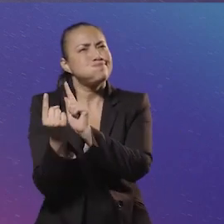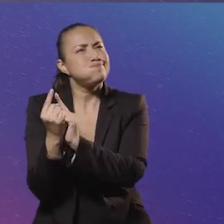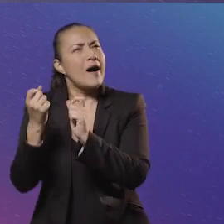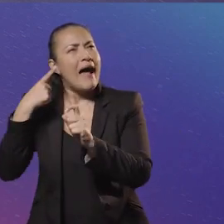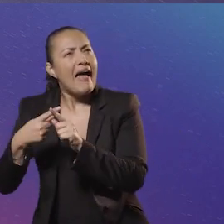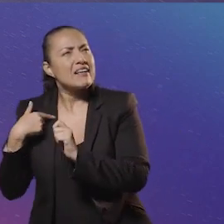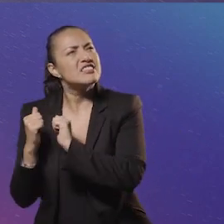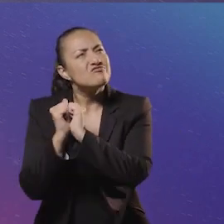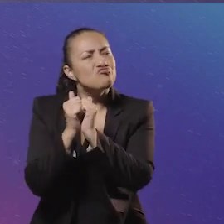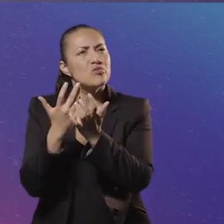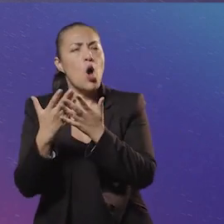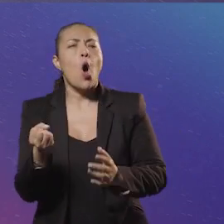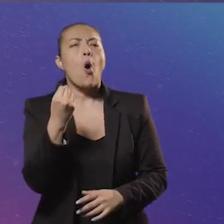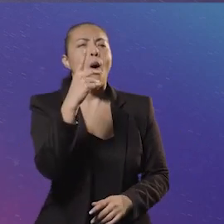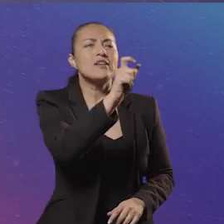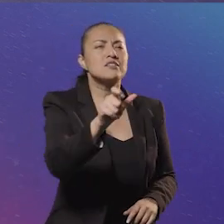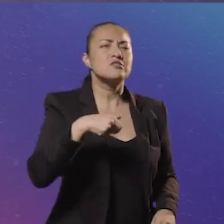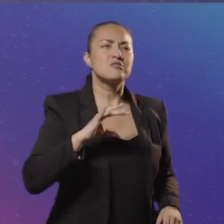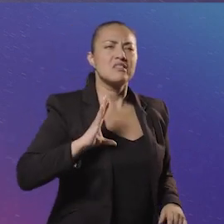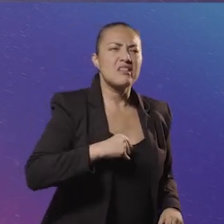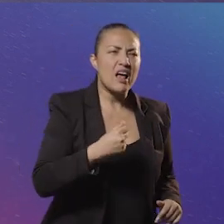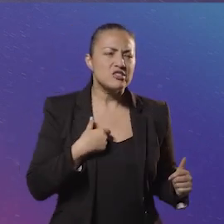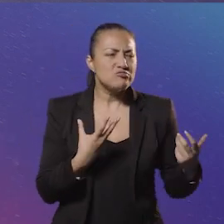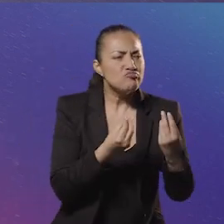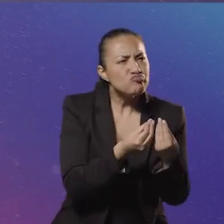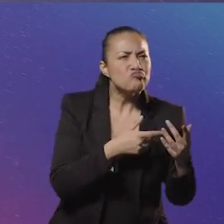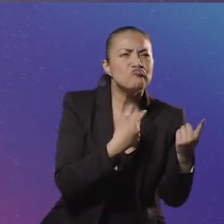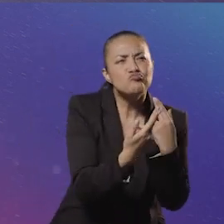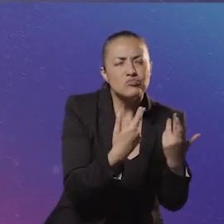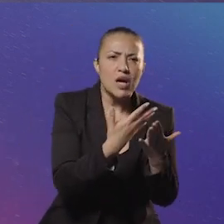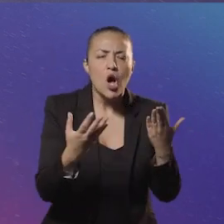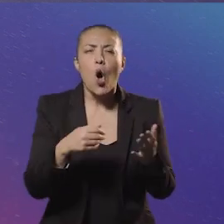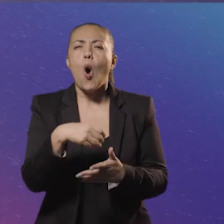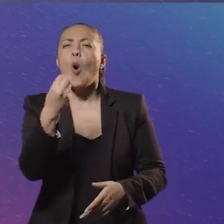o ¿con cuántas personas trans he salido? o ¿con cuántas personas racializadas